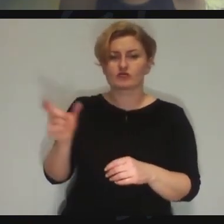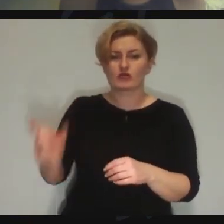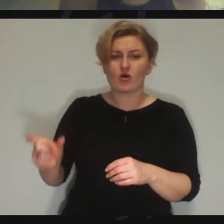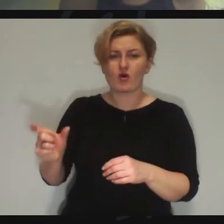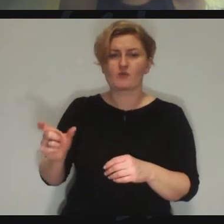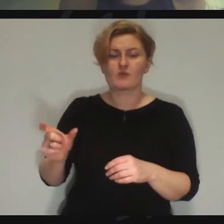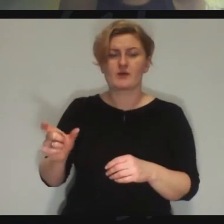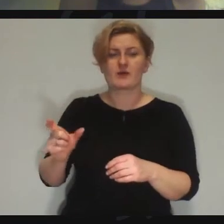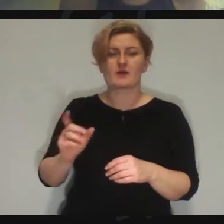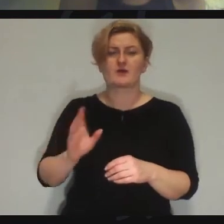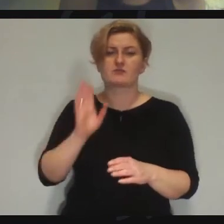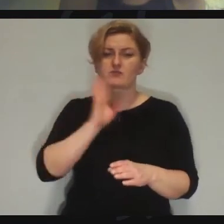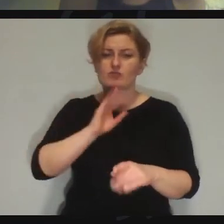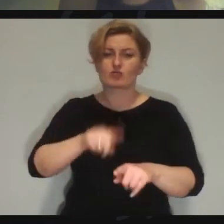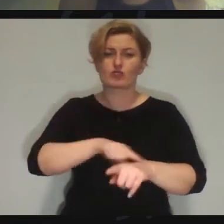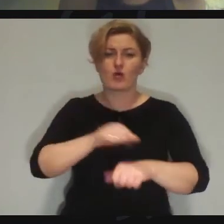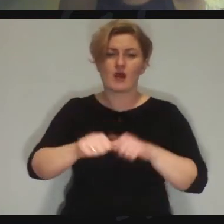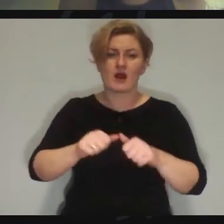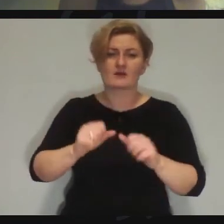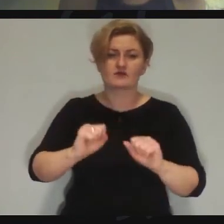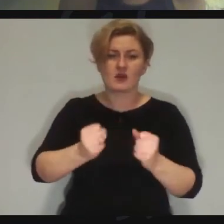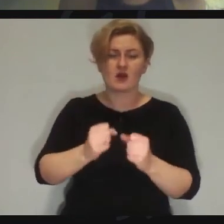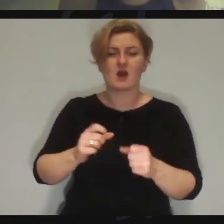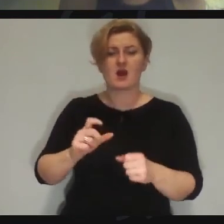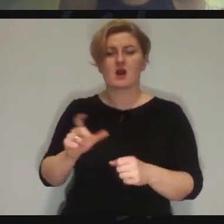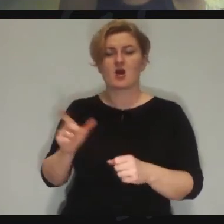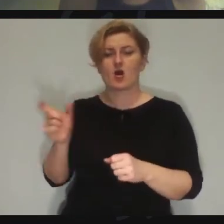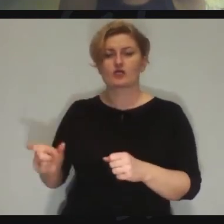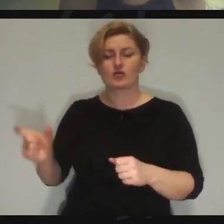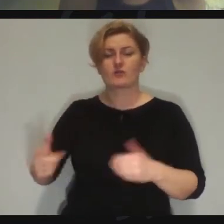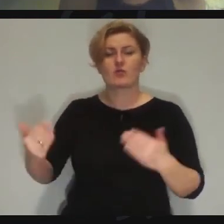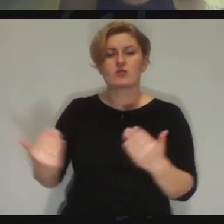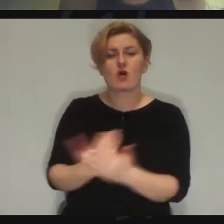Czy to oni uczą się nawzajem, a może to ty ingerujesz?